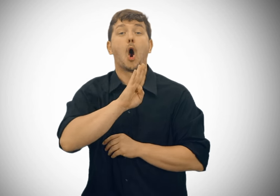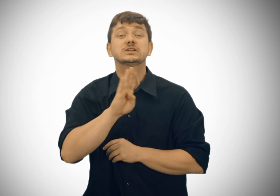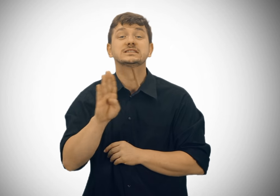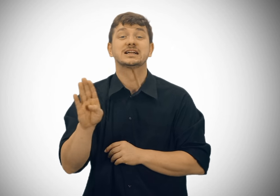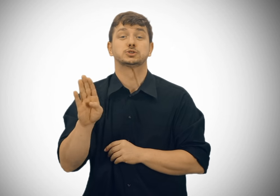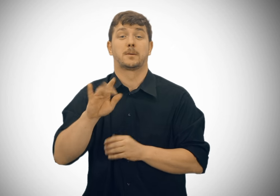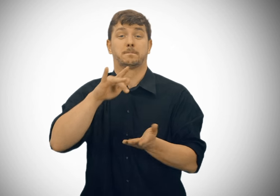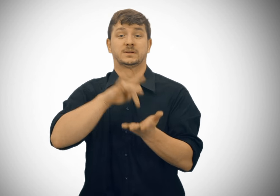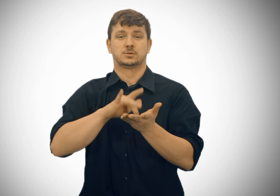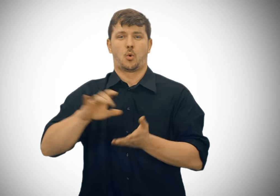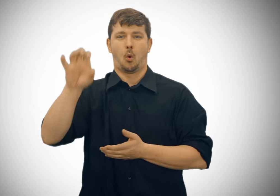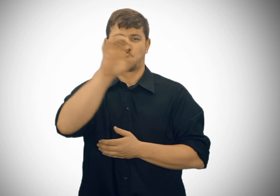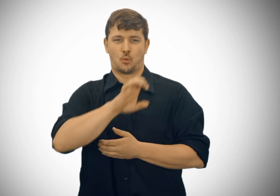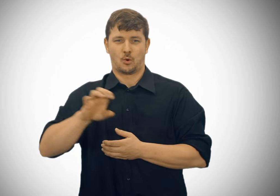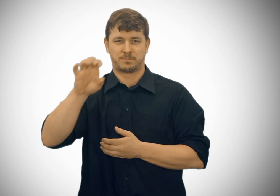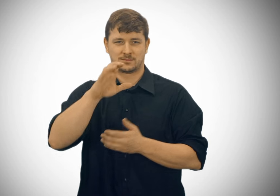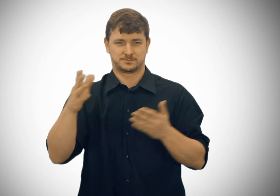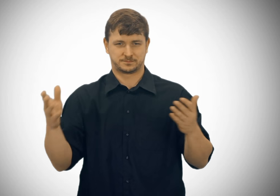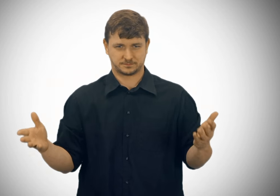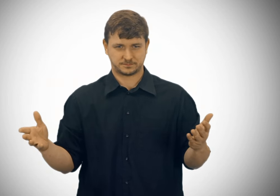ÖSTLICHEN MITTELEUROPA!